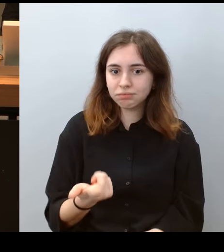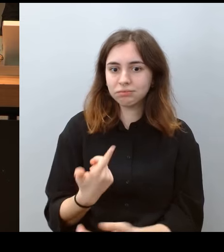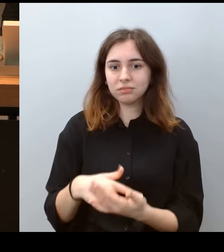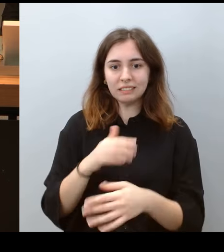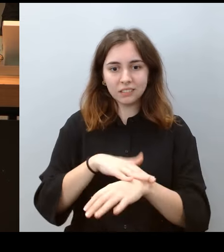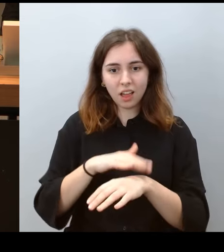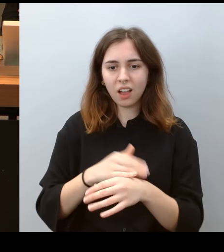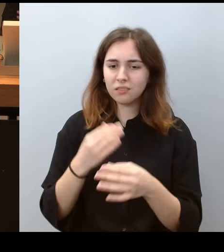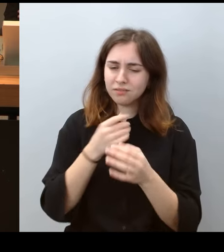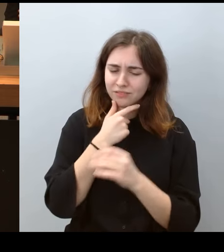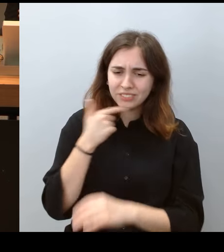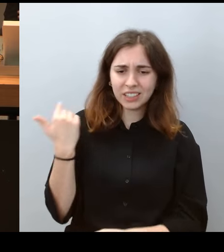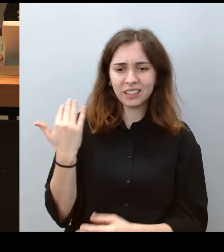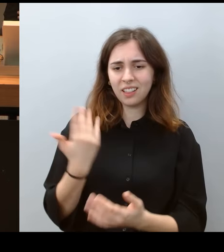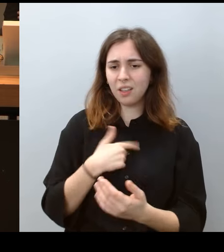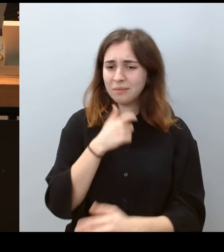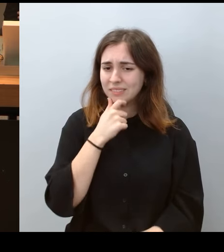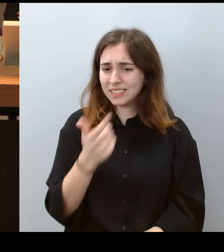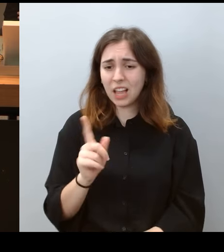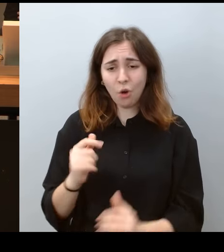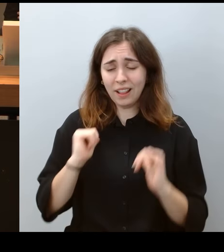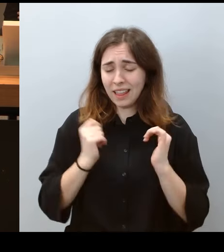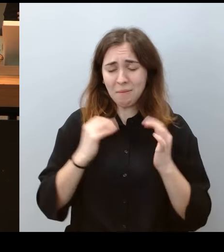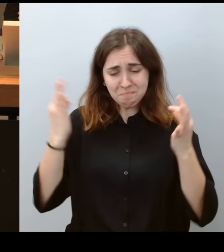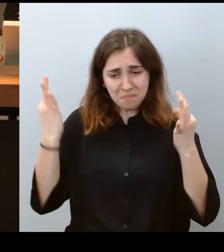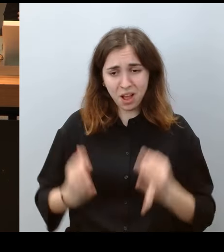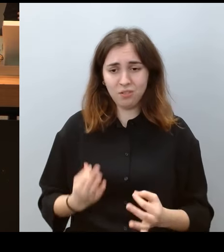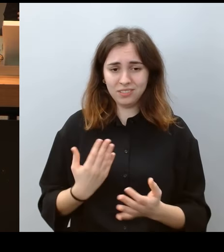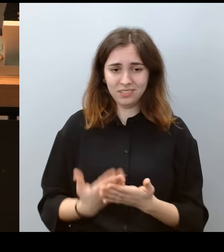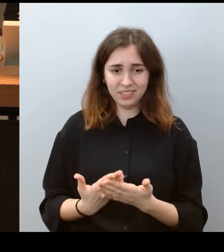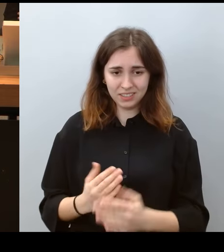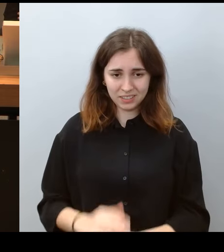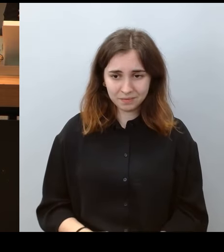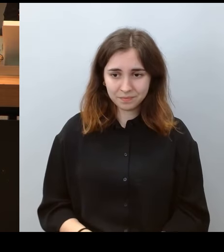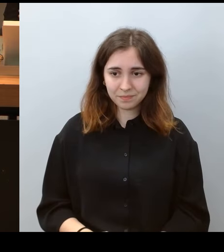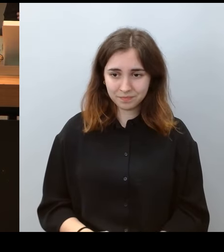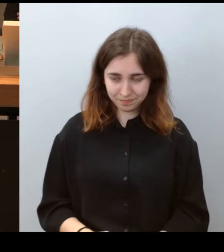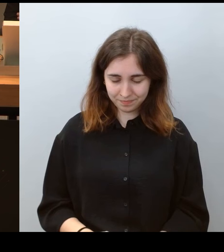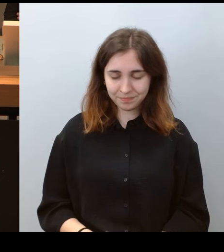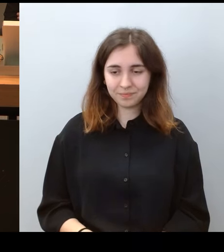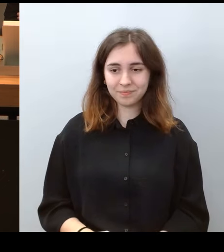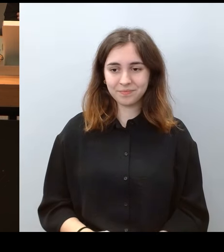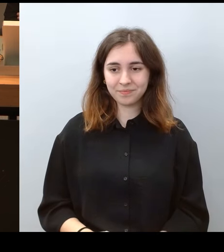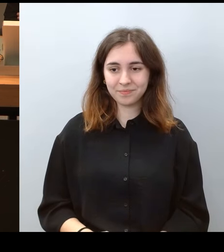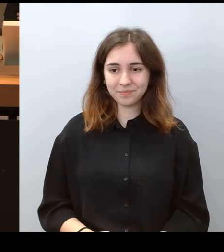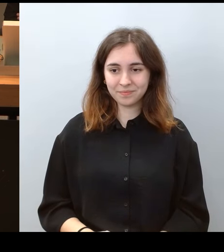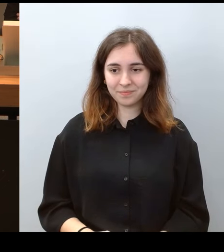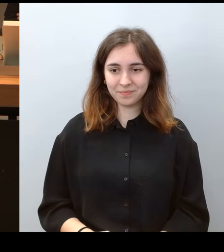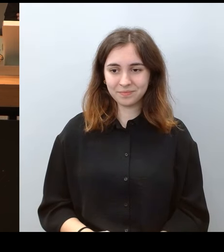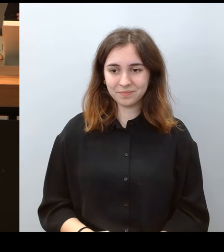Das ist der Umstand, dass Menschen mit einer offenen Wunde, einem Dekubitus was